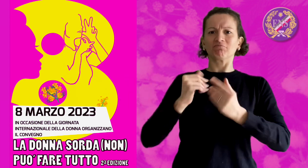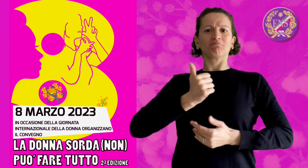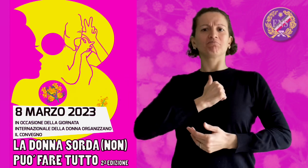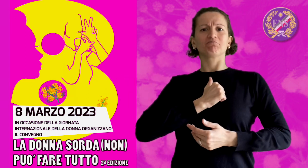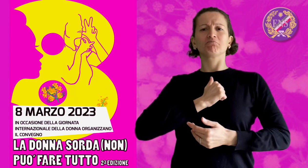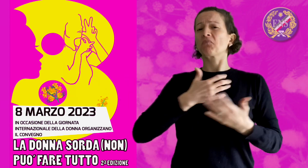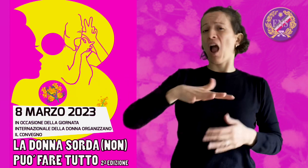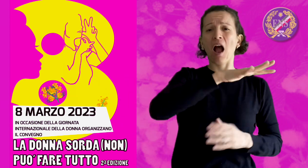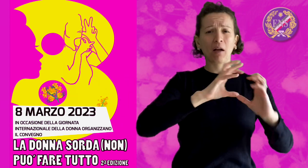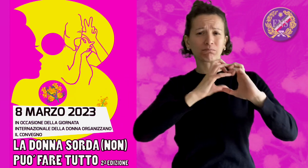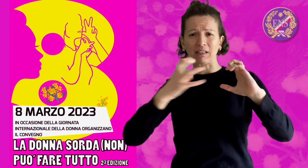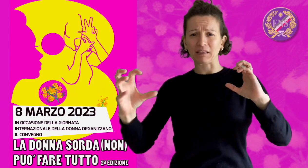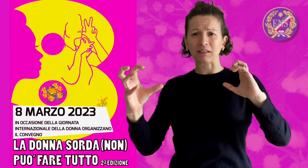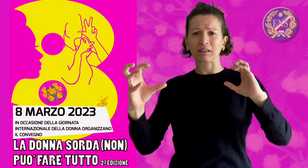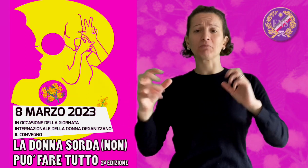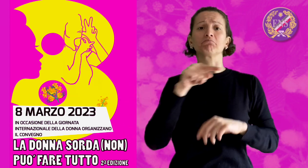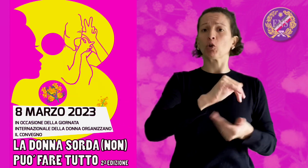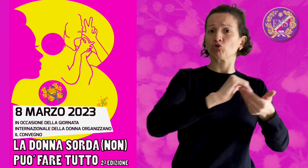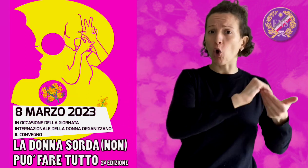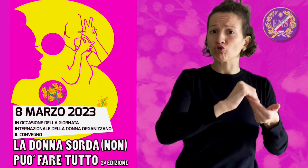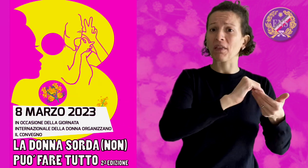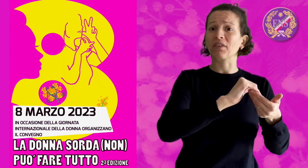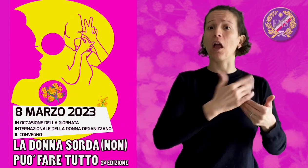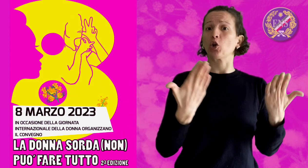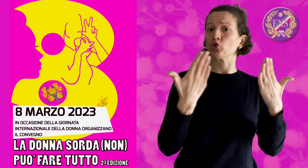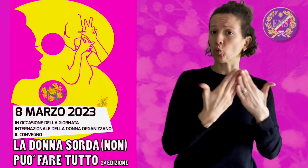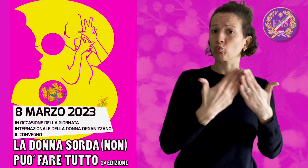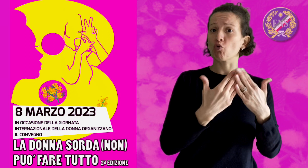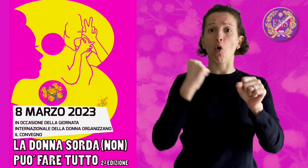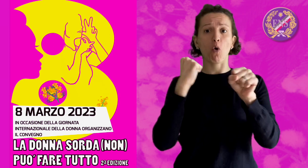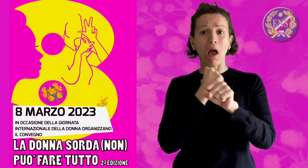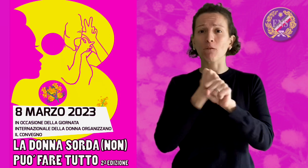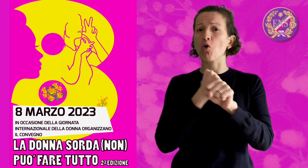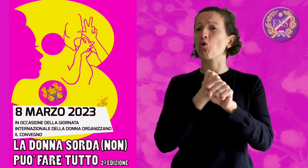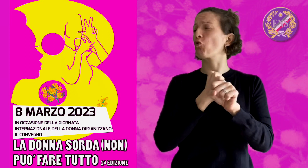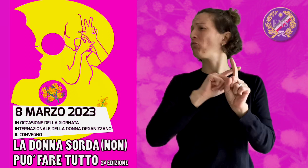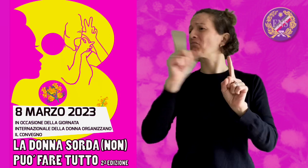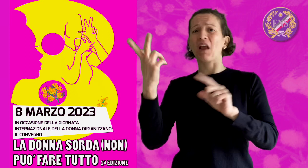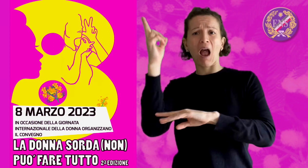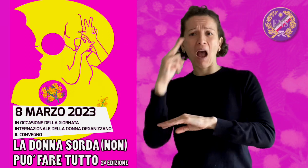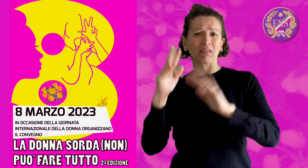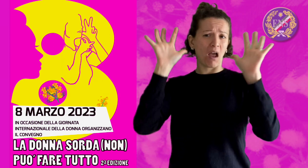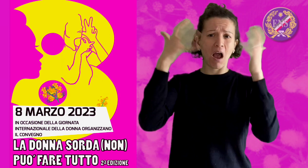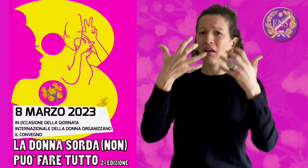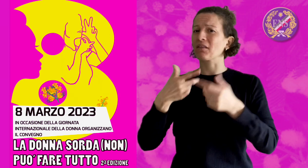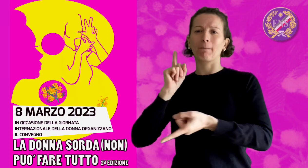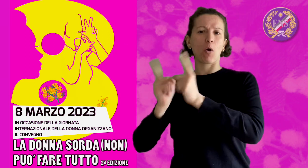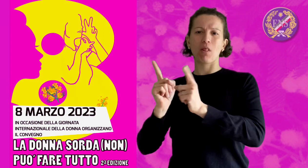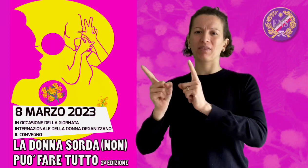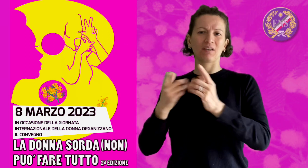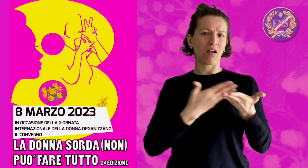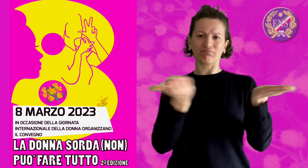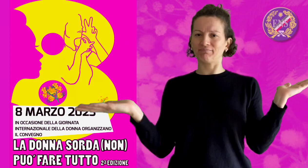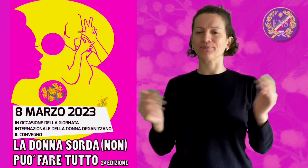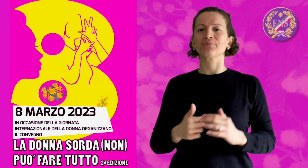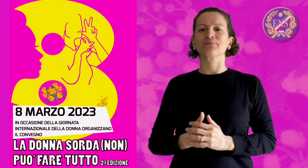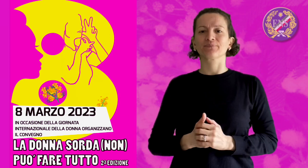realizzando sé stesse in vari ambiti della società, dal lavoro allo studio fino all’arte e alla politica.